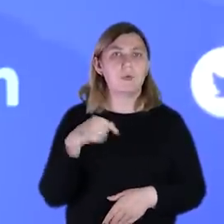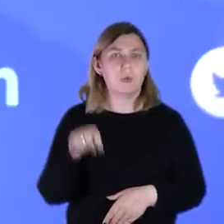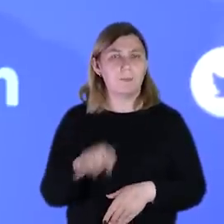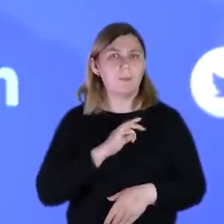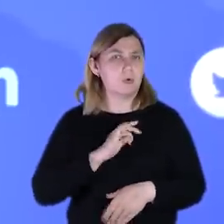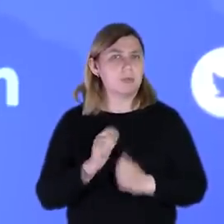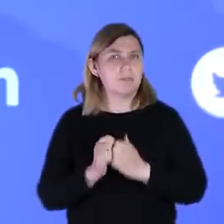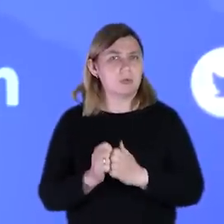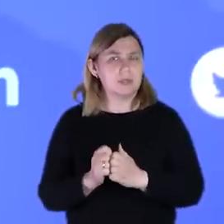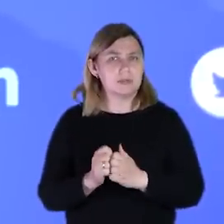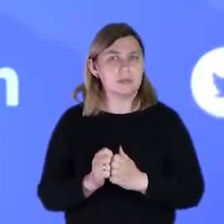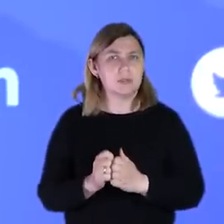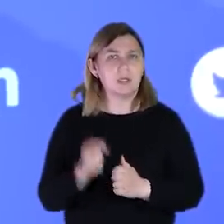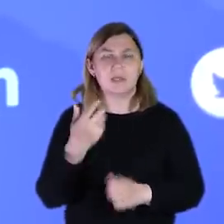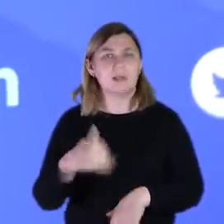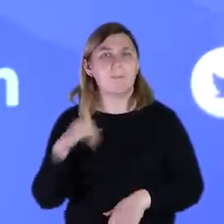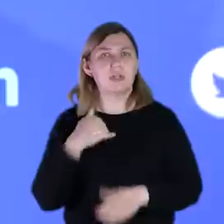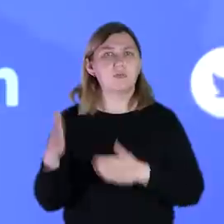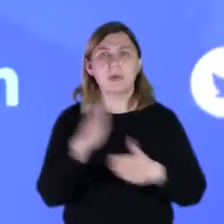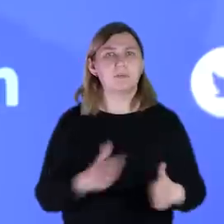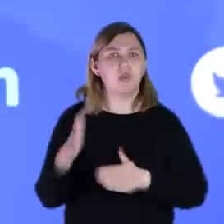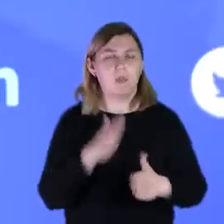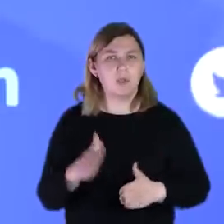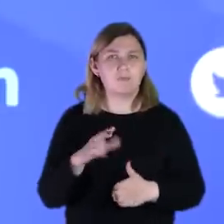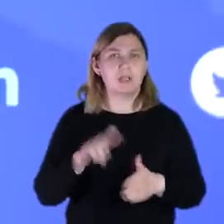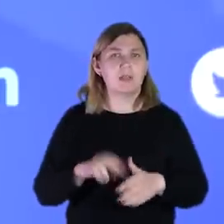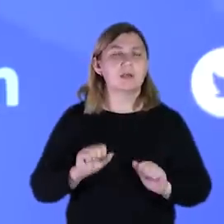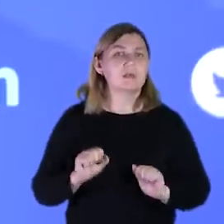że generalnie nie byliśmy przygotowani na tego rodzaju działania.